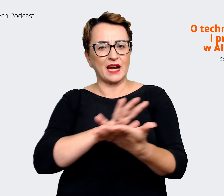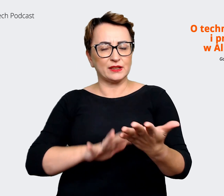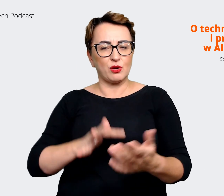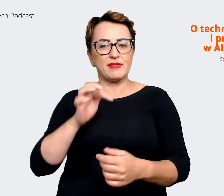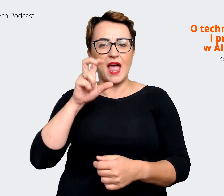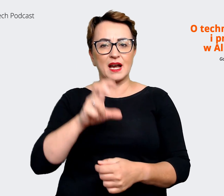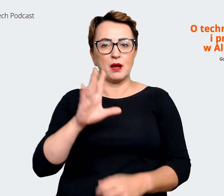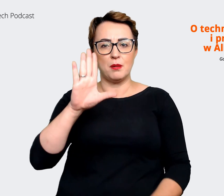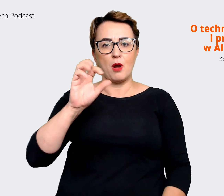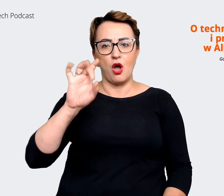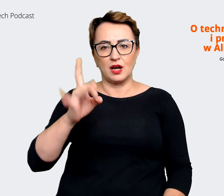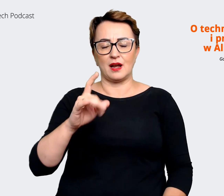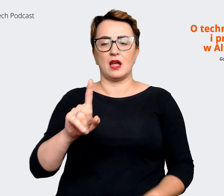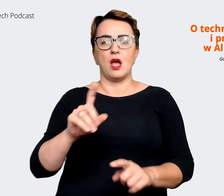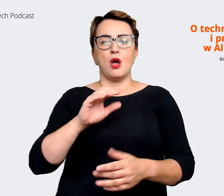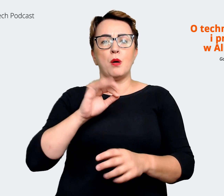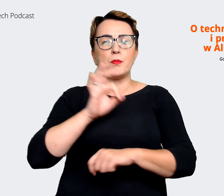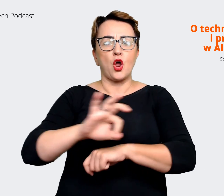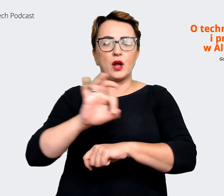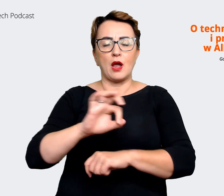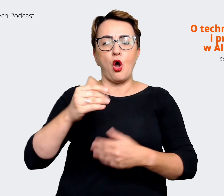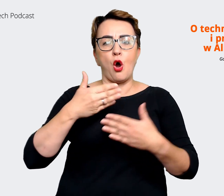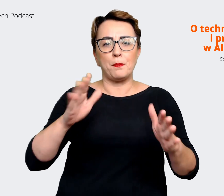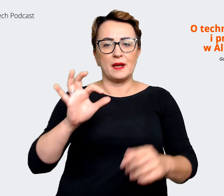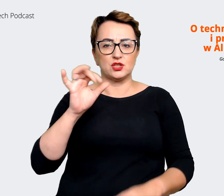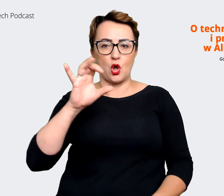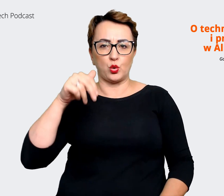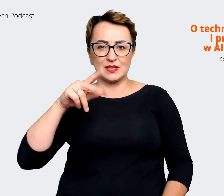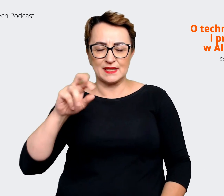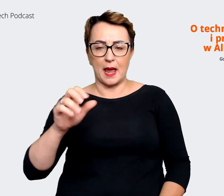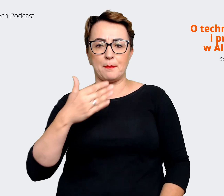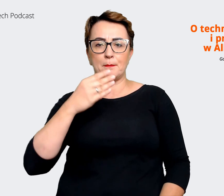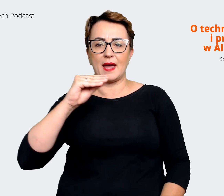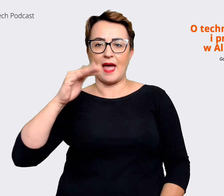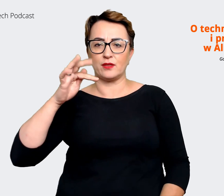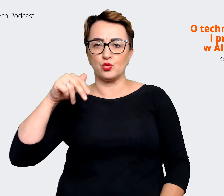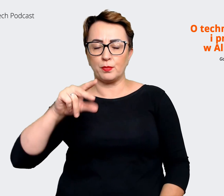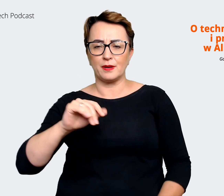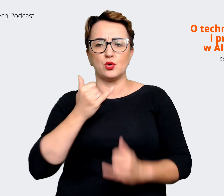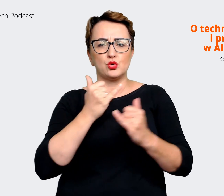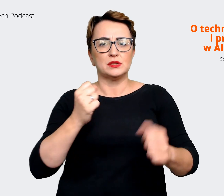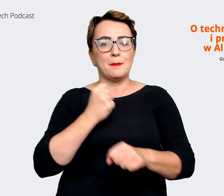projektami opensource, meetup'ami i ofertami pracy w Allegro, sprawdź linki w opisie i